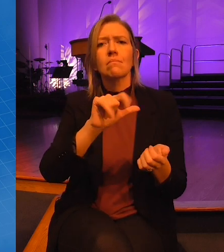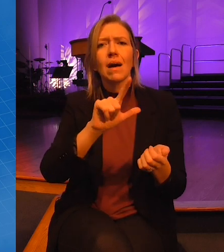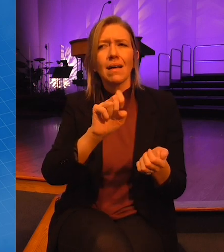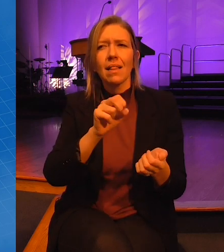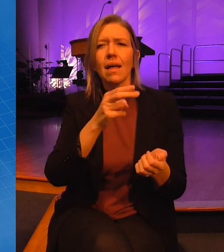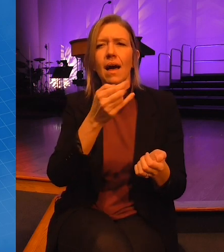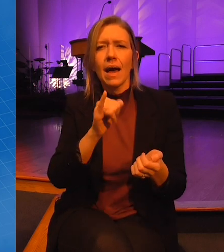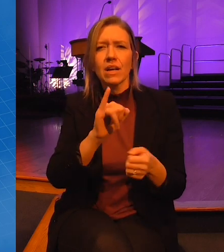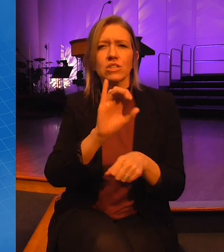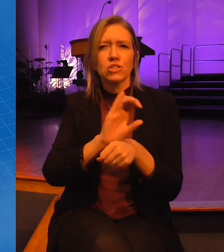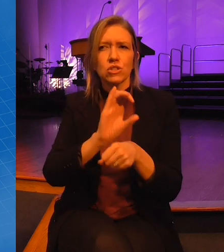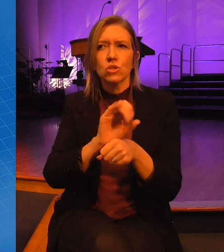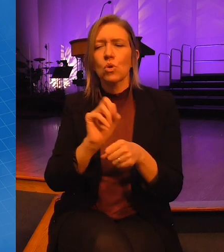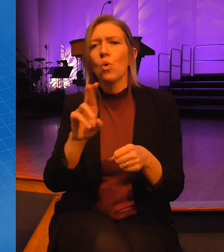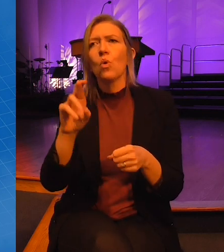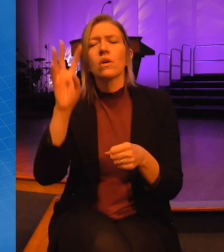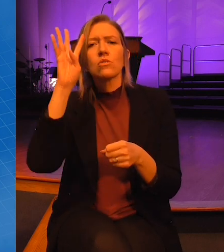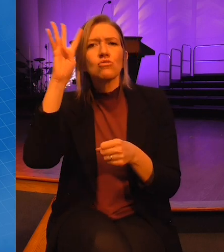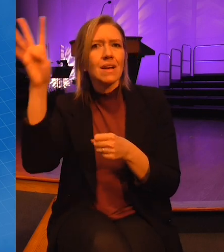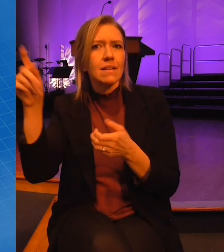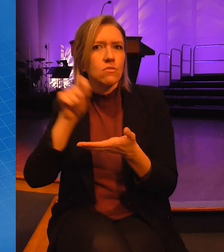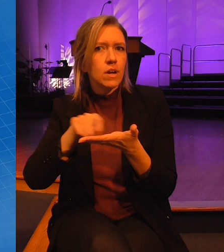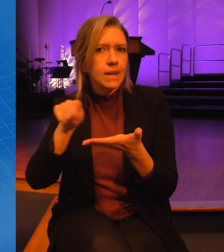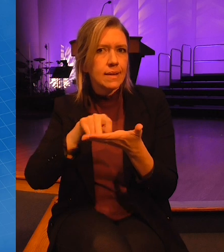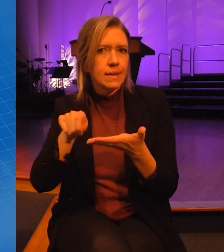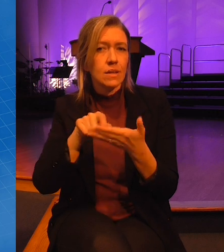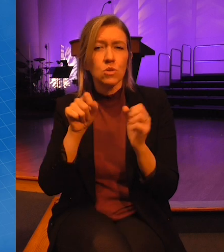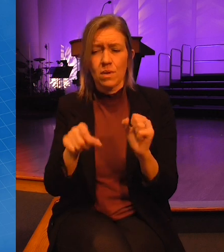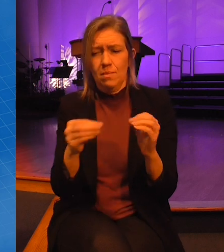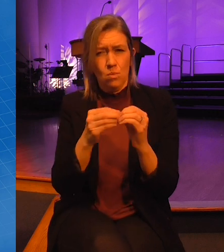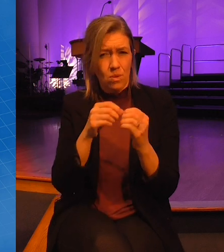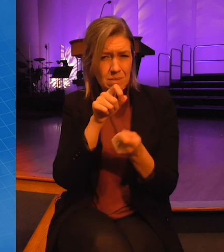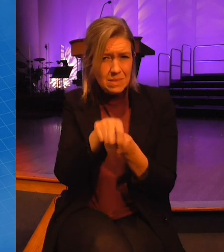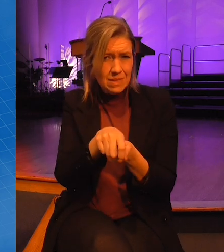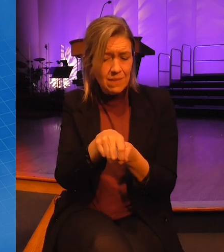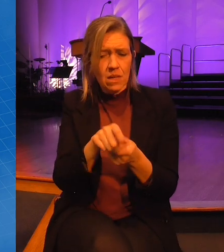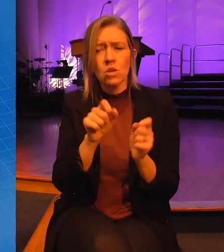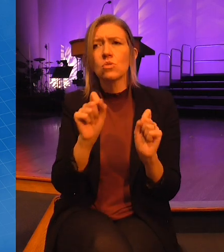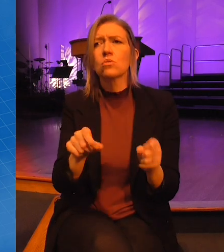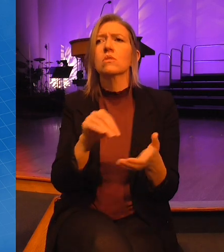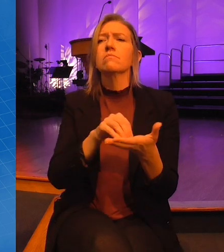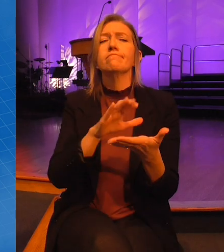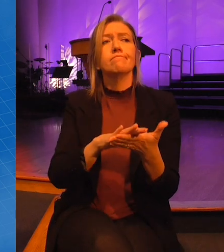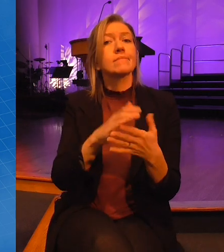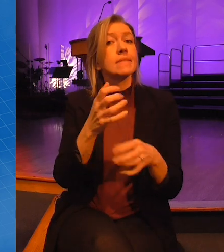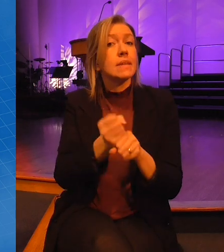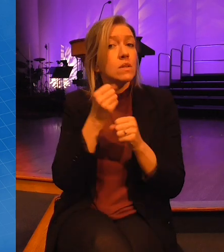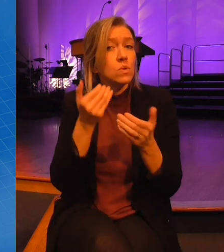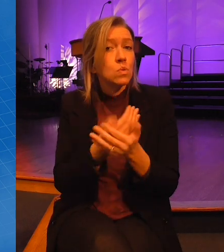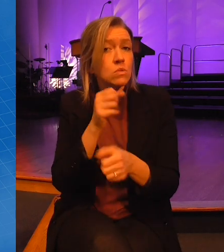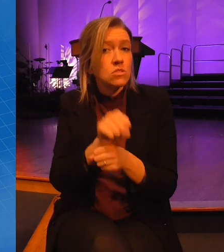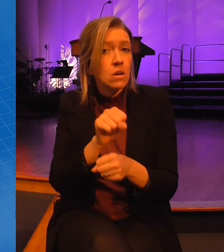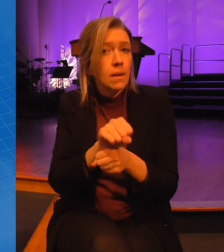ser más específico, um, puedes poner conseguir un nuevo trabajo. um, pero si no tienes claro algo